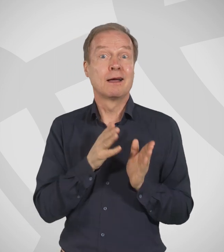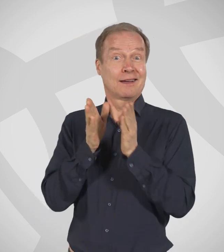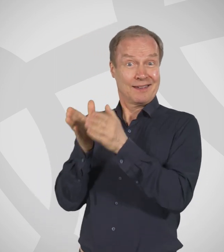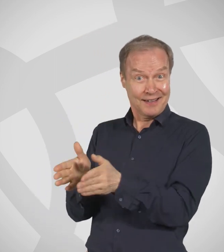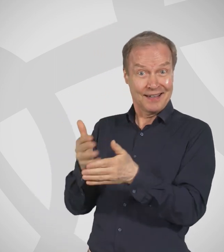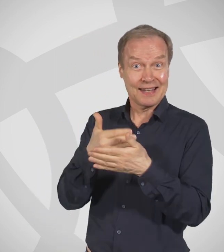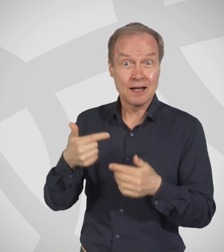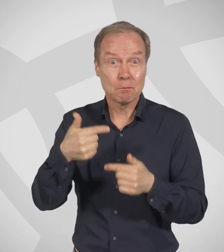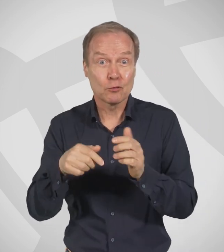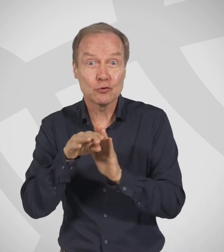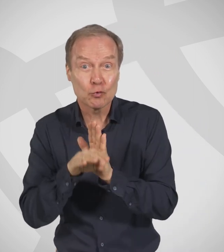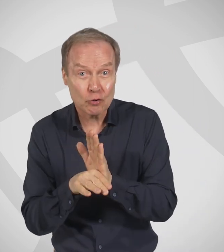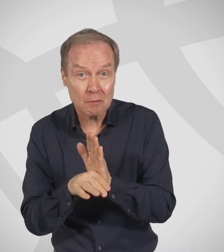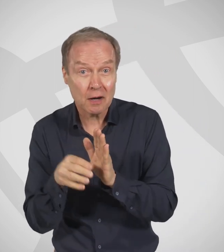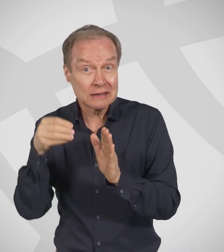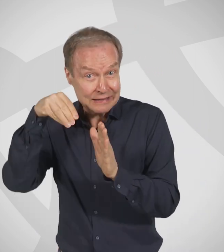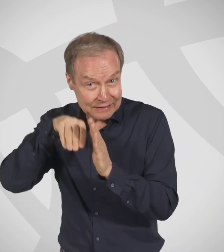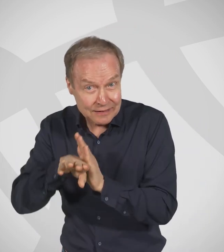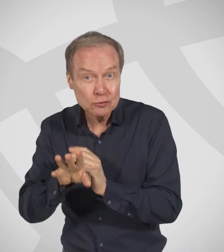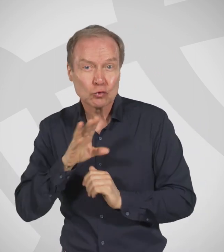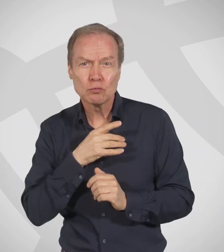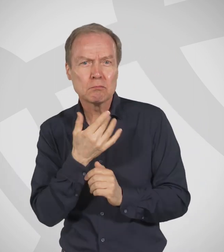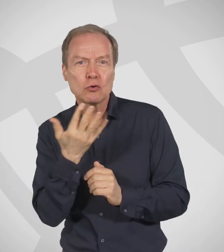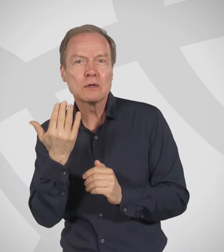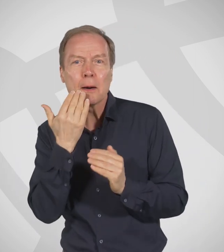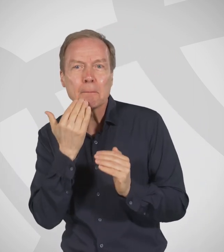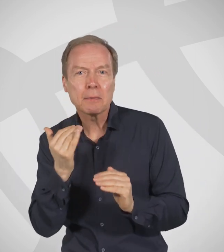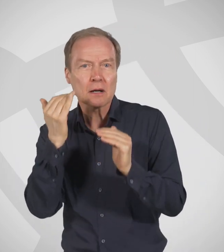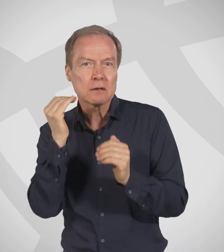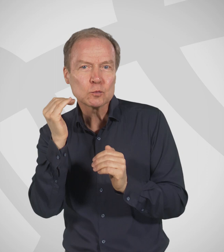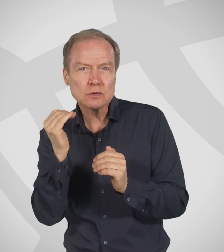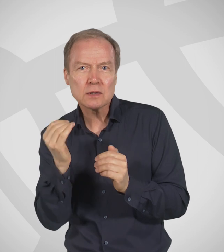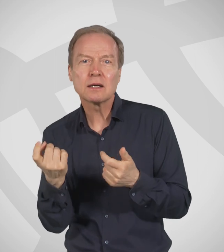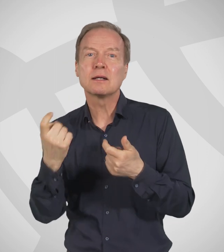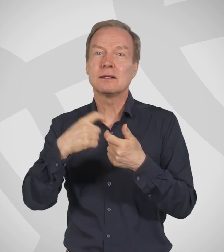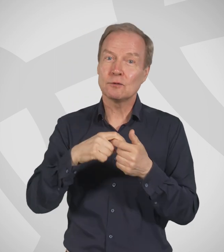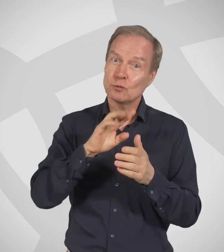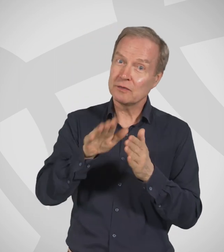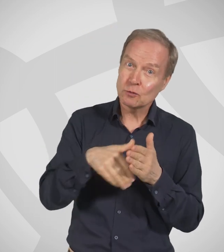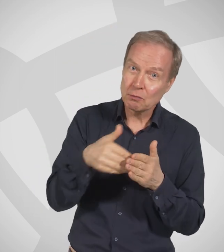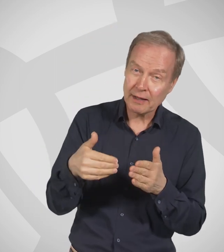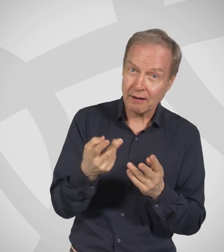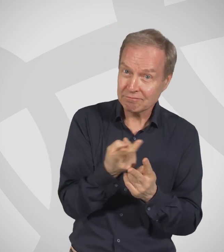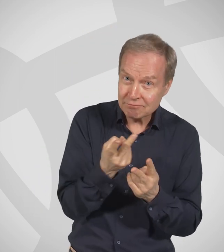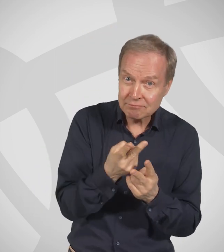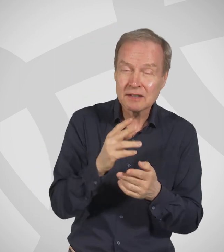Kielipoliittisessa ohjelmassa esitetään monia parannuksia viittomakieltä -